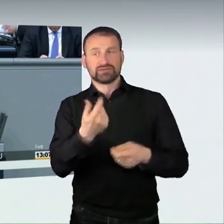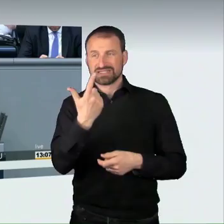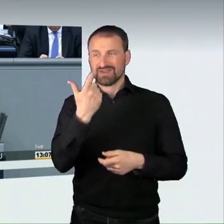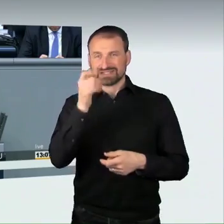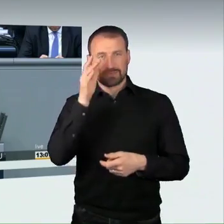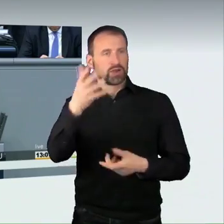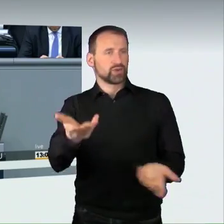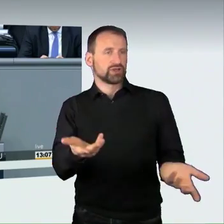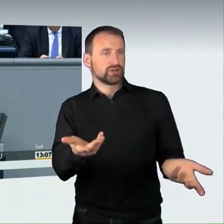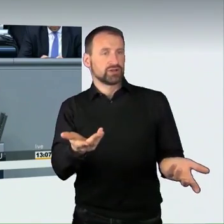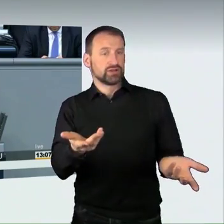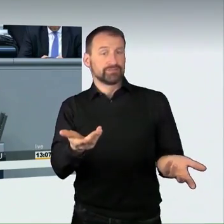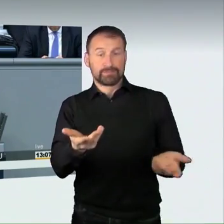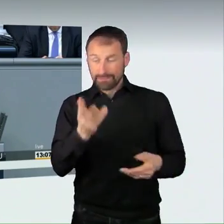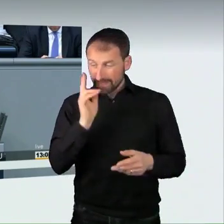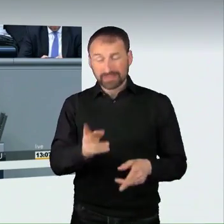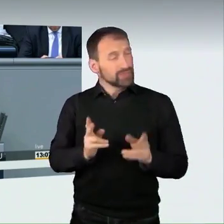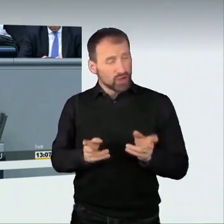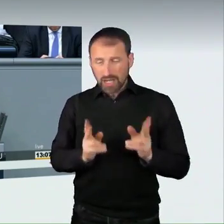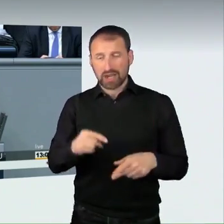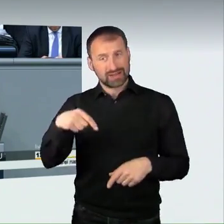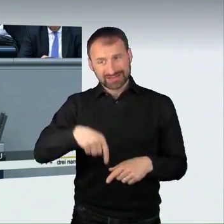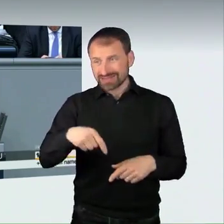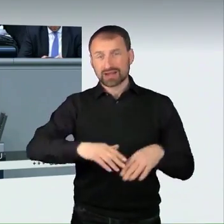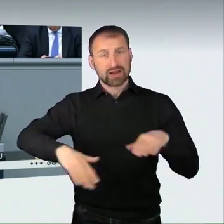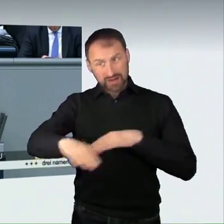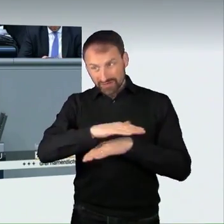dass ein unbefristetes Mietverhältnis besteht und dass dieses nur